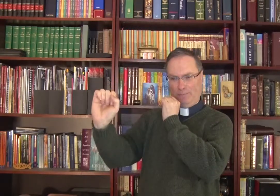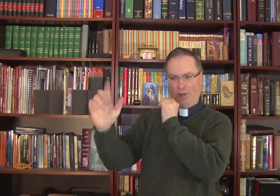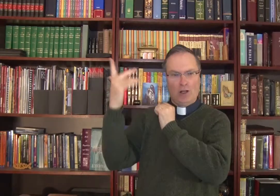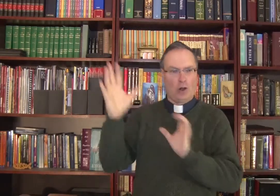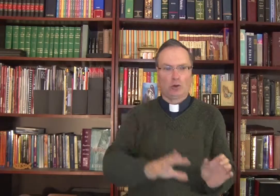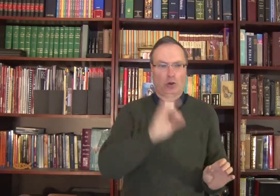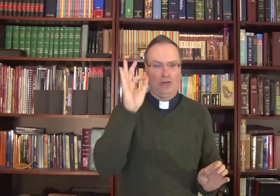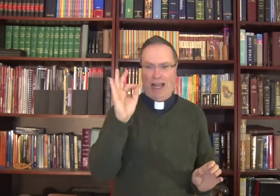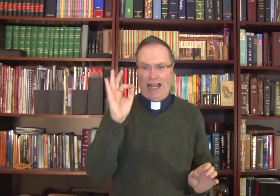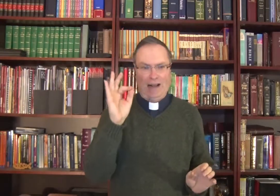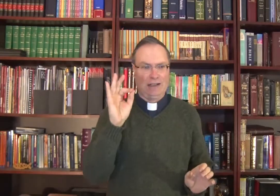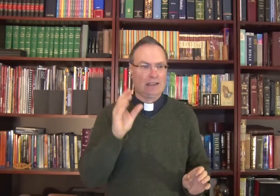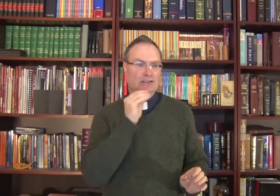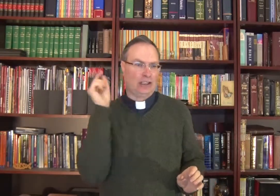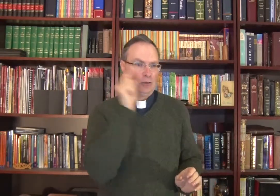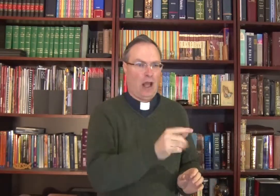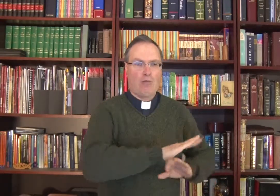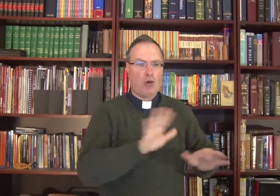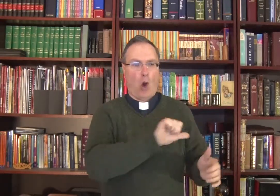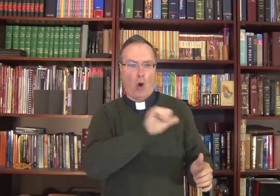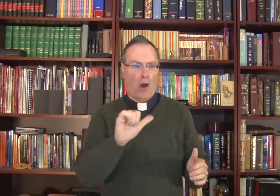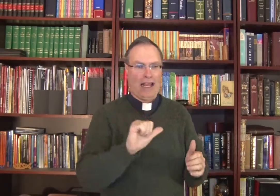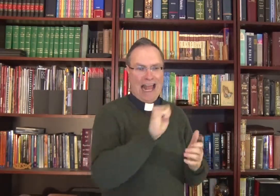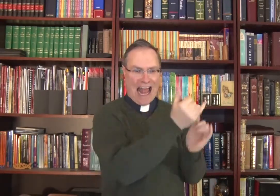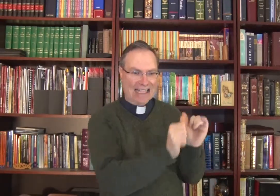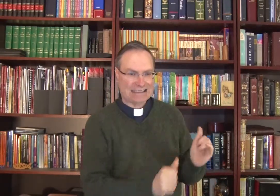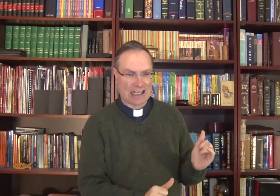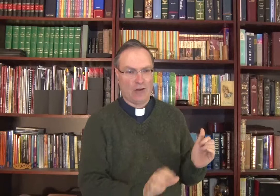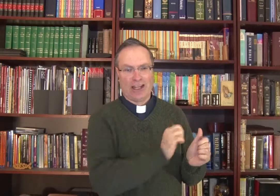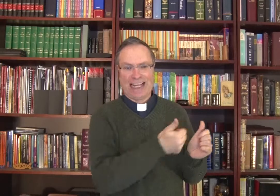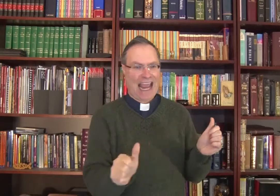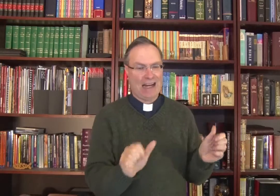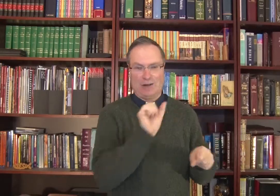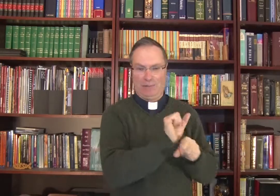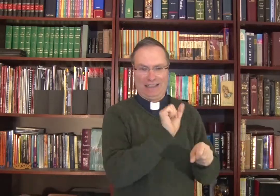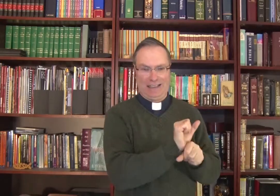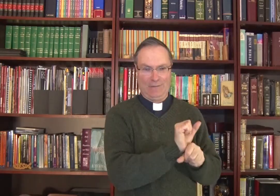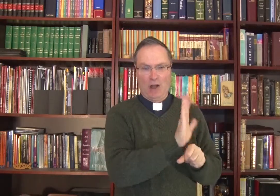On ne trouvera chez toi plus aucun artisan d'un quelconque métier